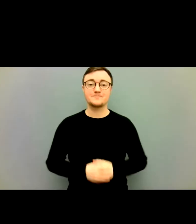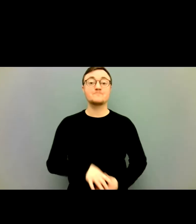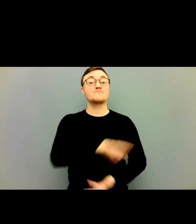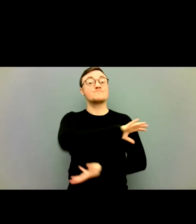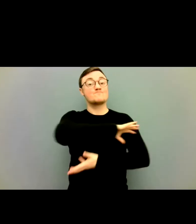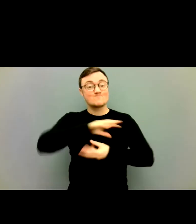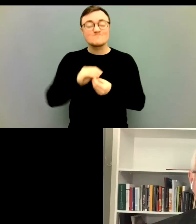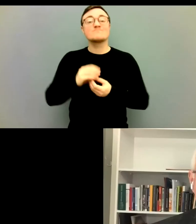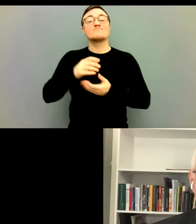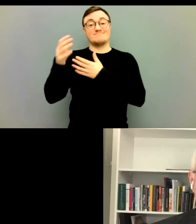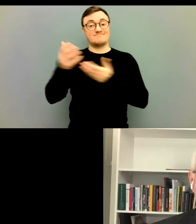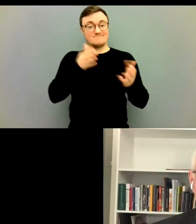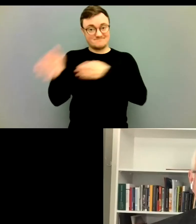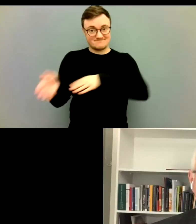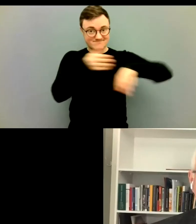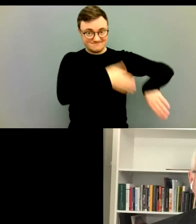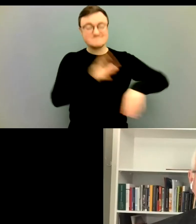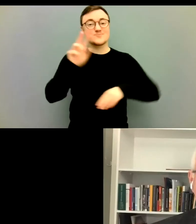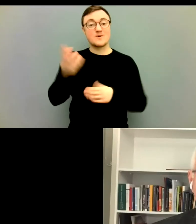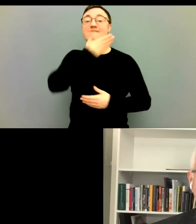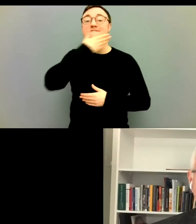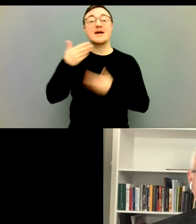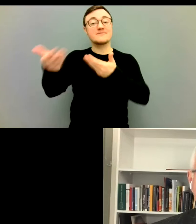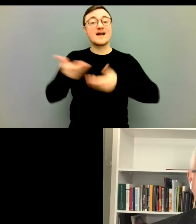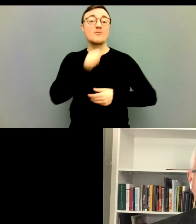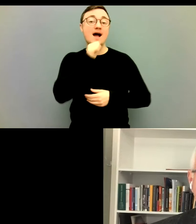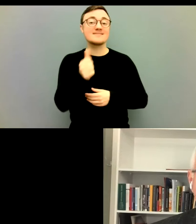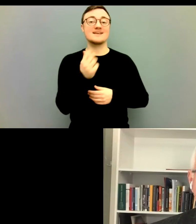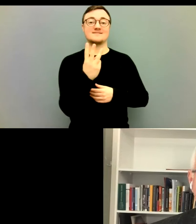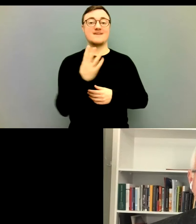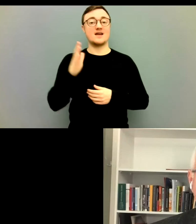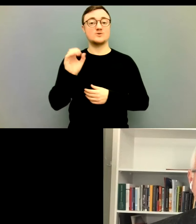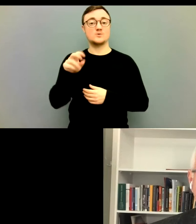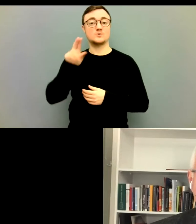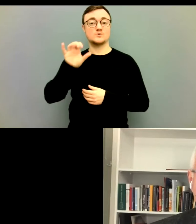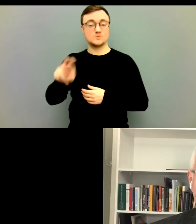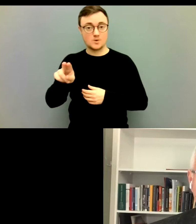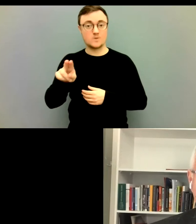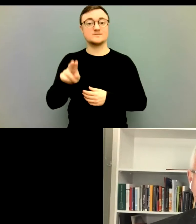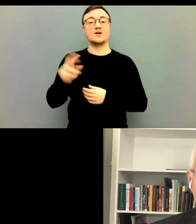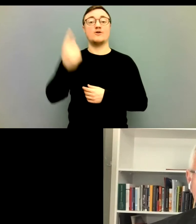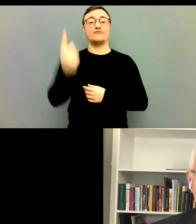Varmt välkommen, Anders W Jonsson, förste- vice ordförande för Centerpartiet.